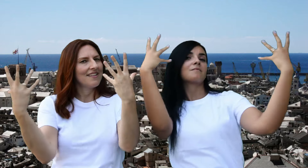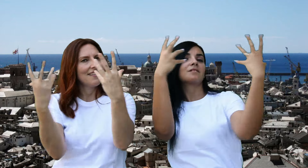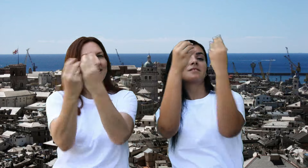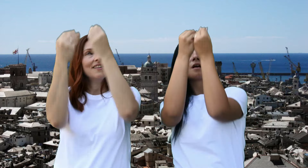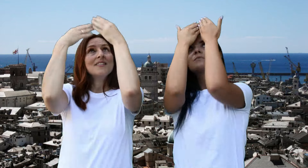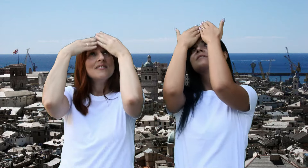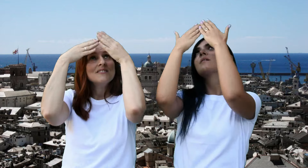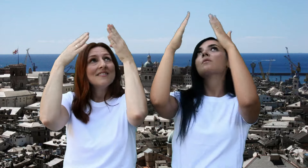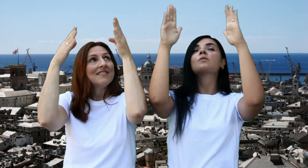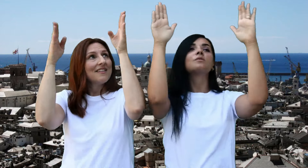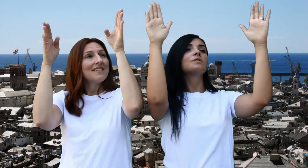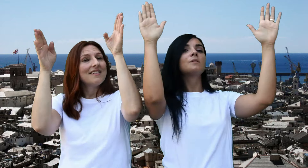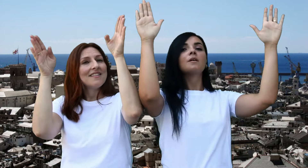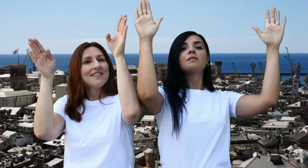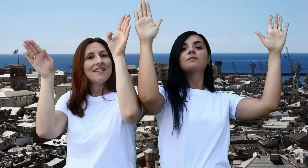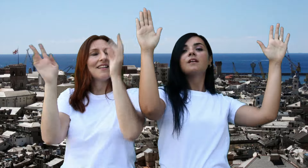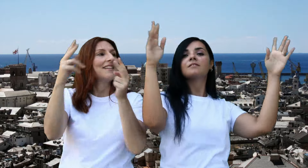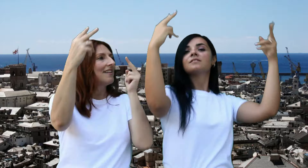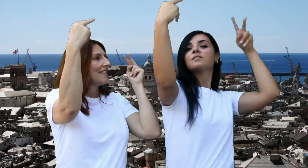Avanziamo insieme, concepiamo una visione